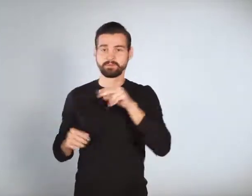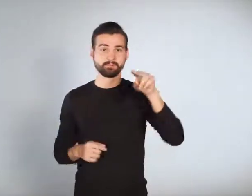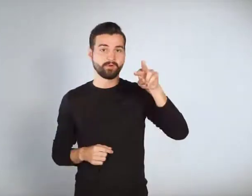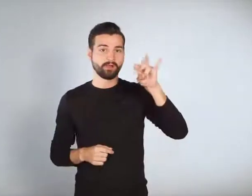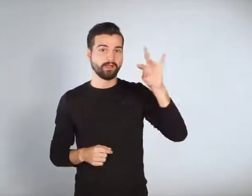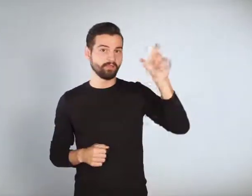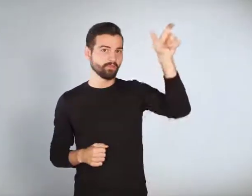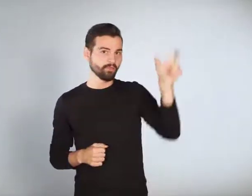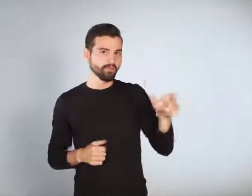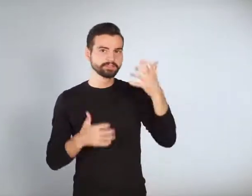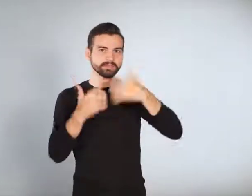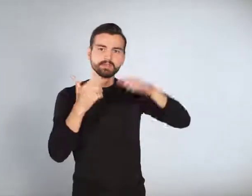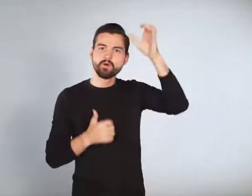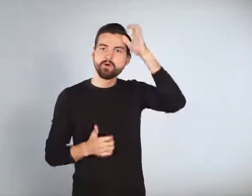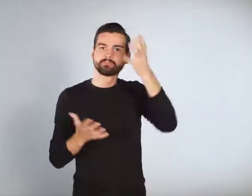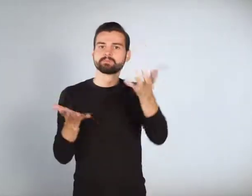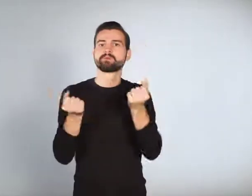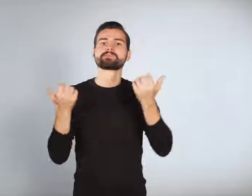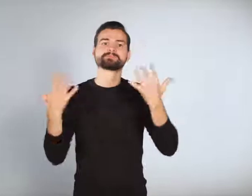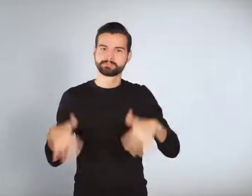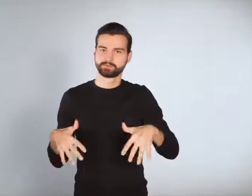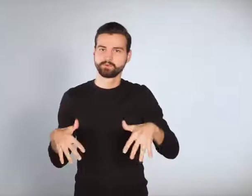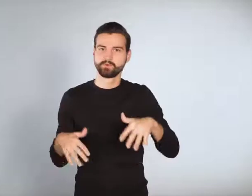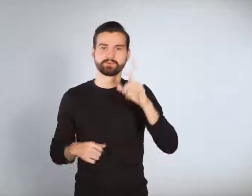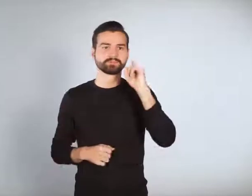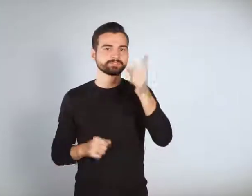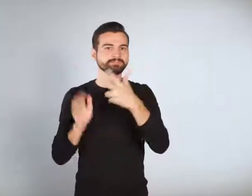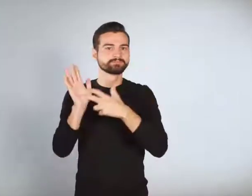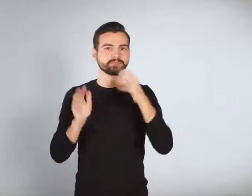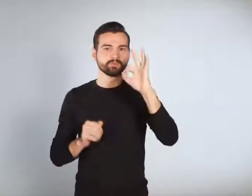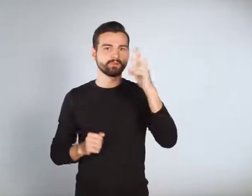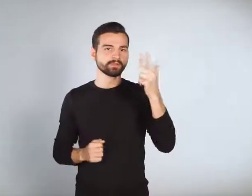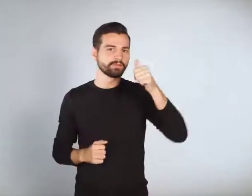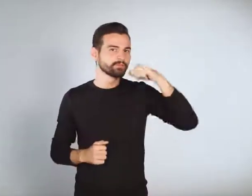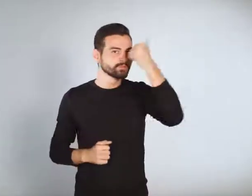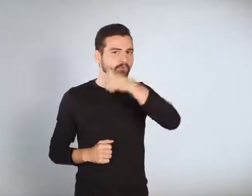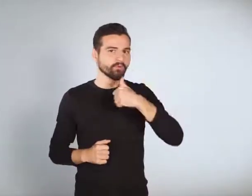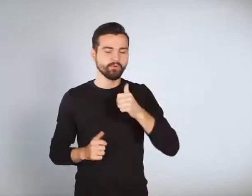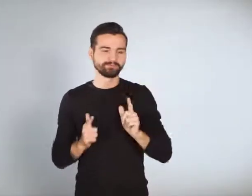После получения среднего образования в 1863 г.